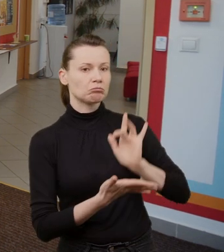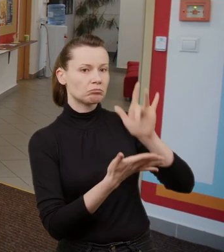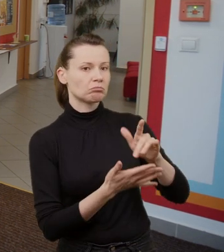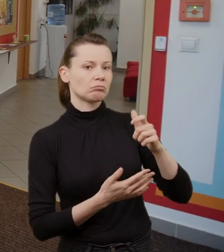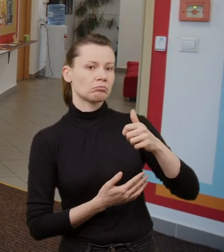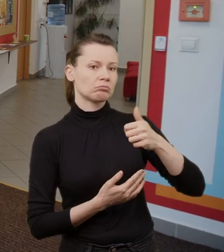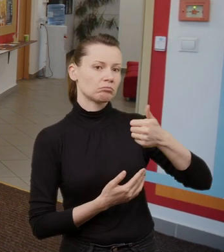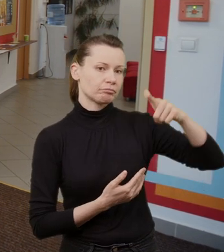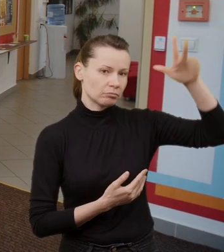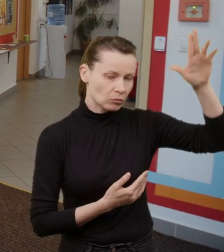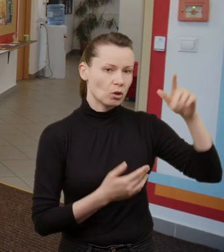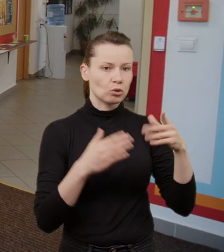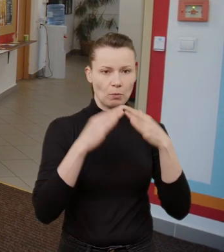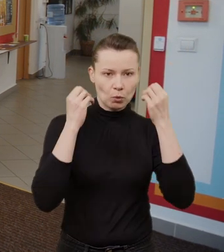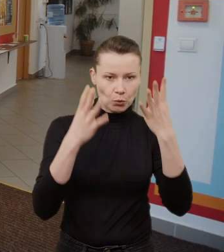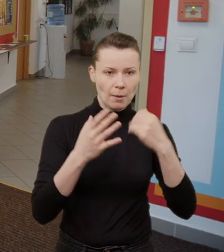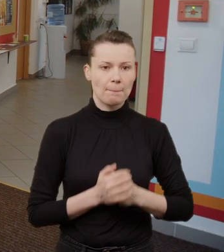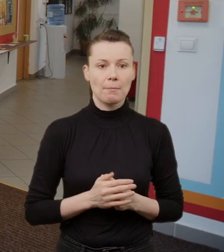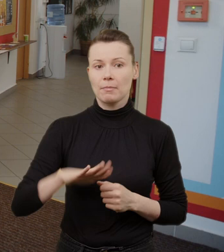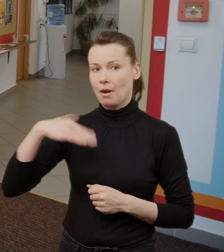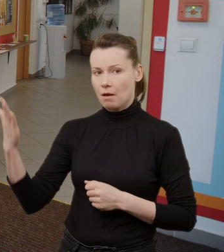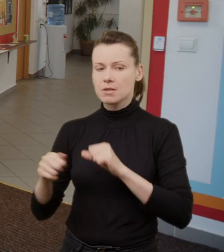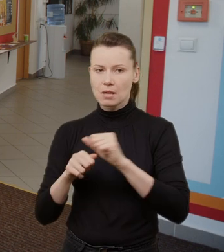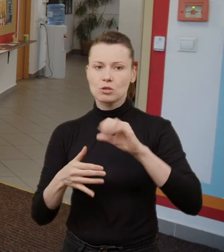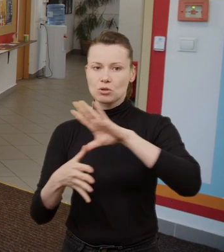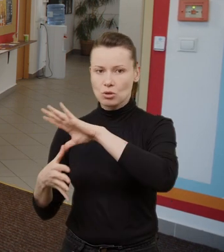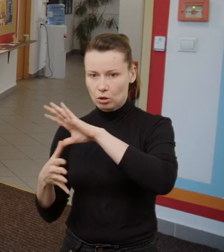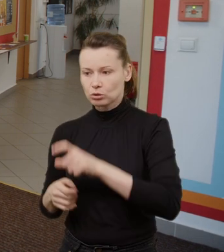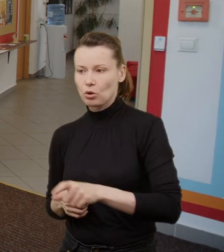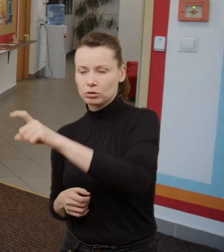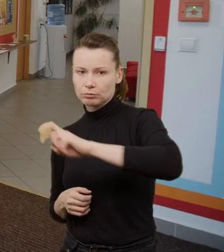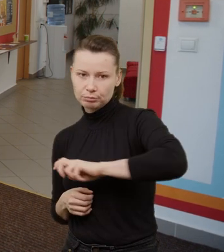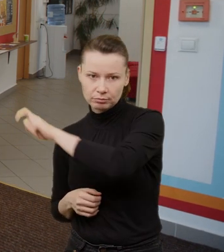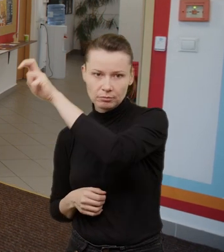którą dostaniesz się na każde piętro budynku, a po twojej prawej będą schody z poręczami.